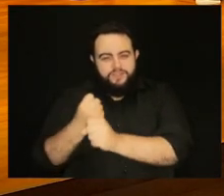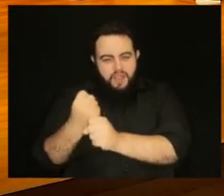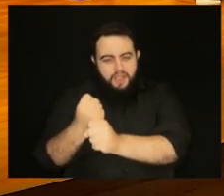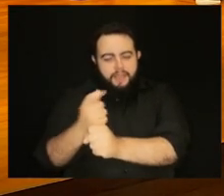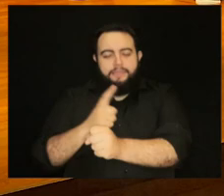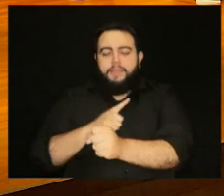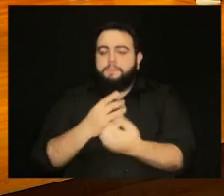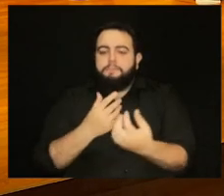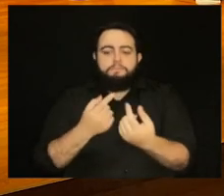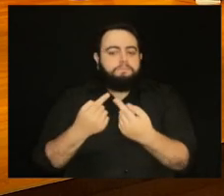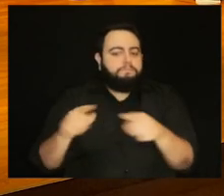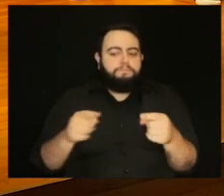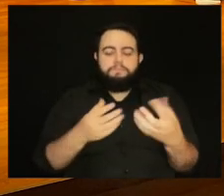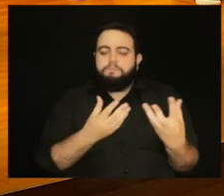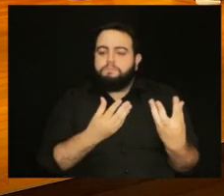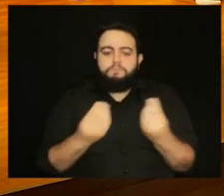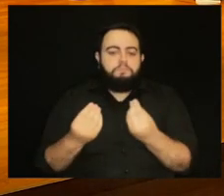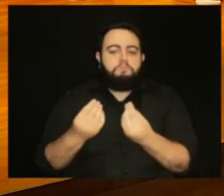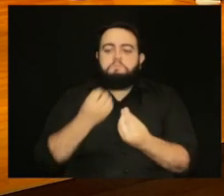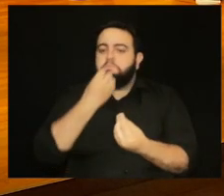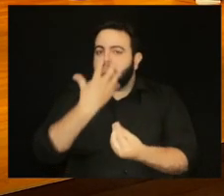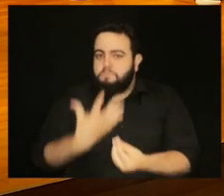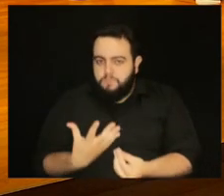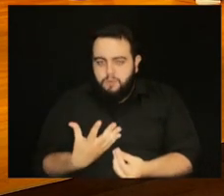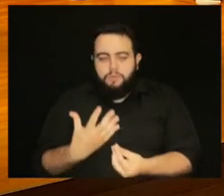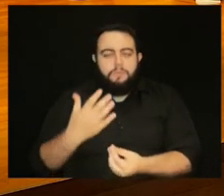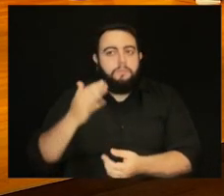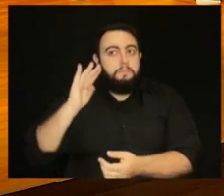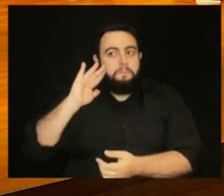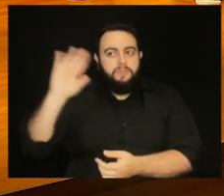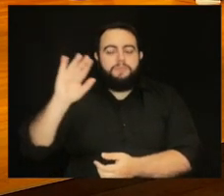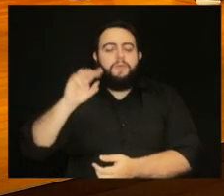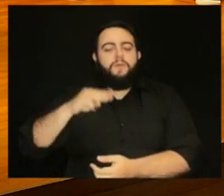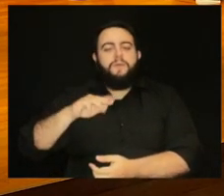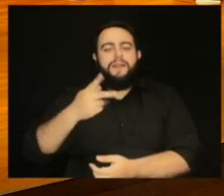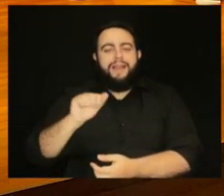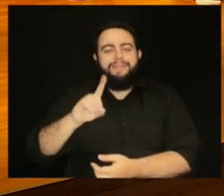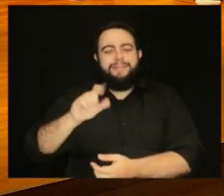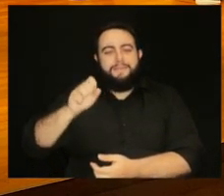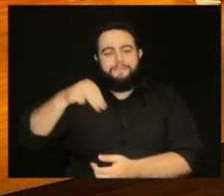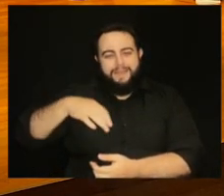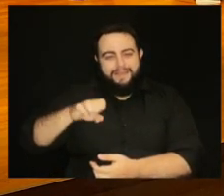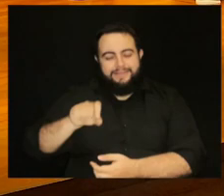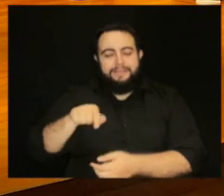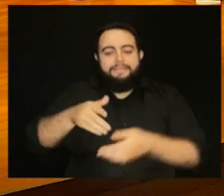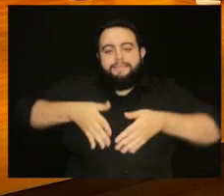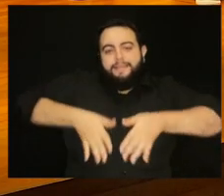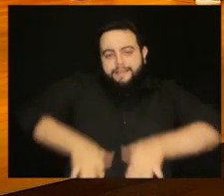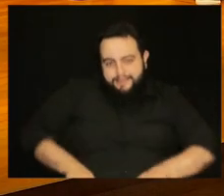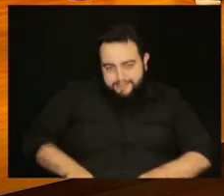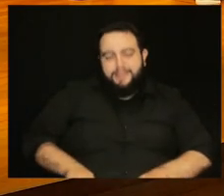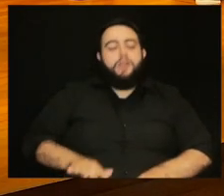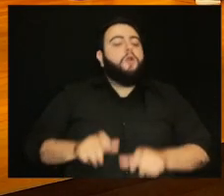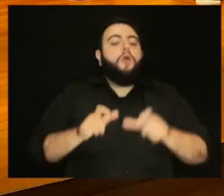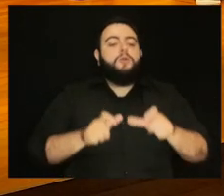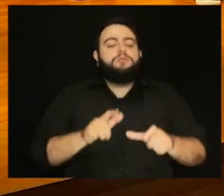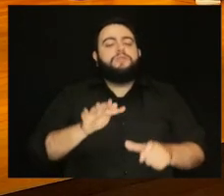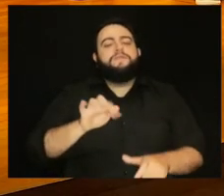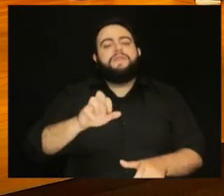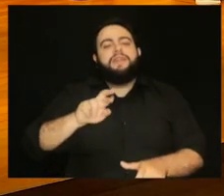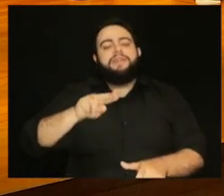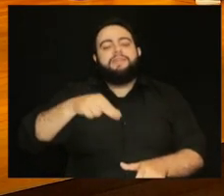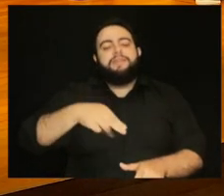o mais incrível de todos é o Radamés Gnattali. Radamés nasceu na Fernandes Vieira ou seja,